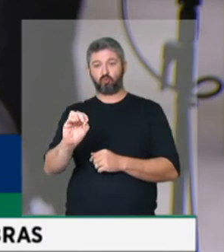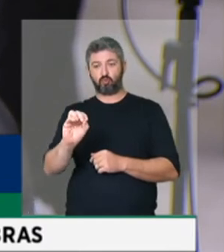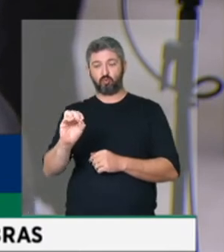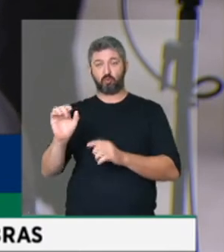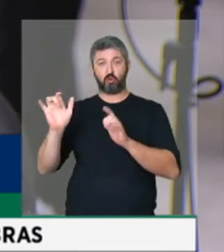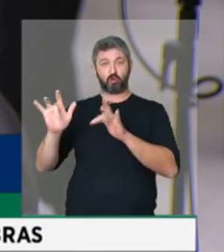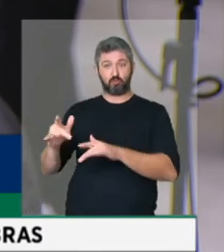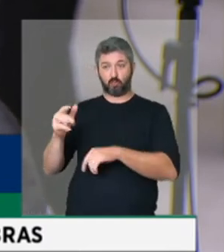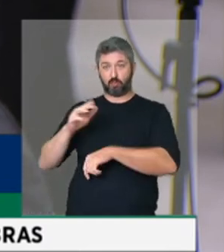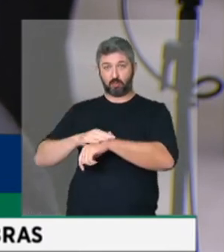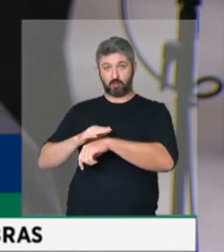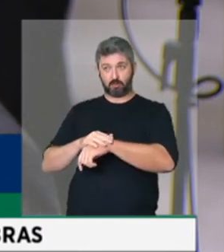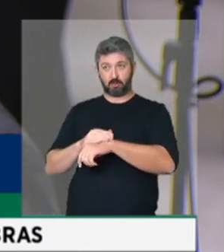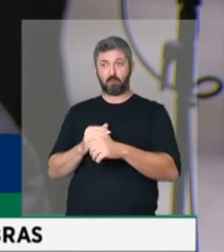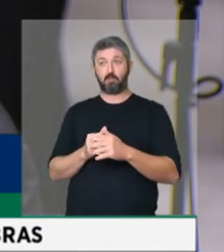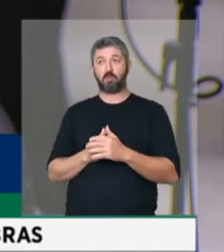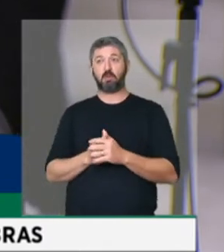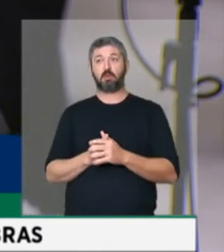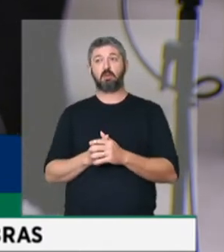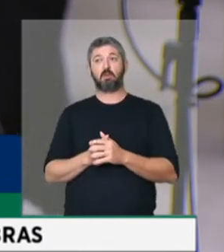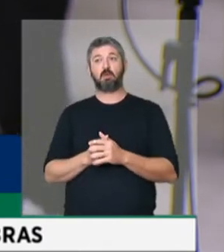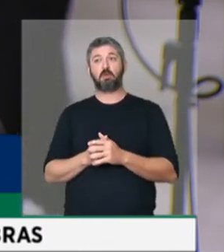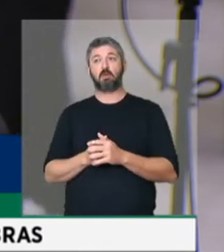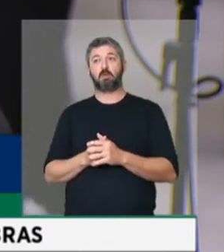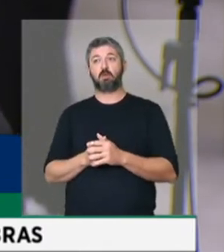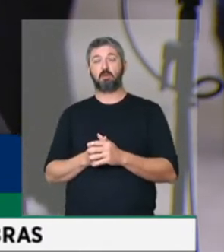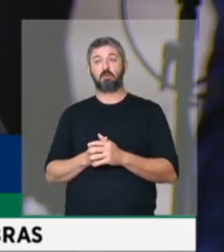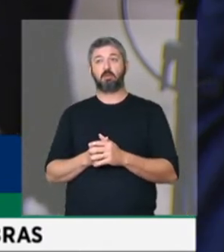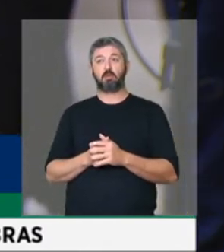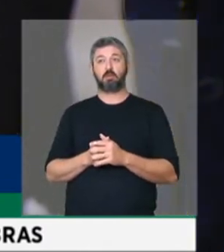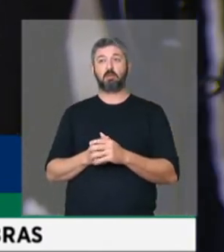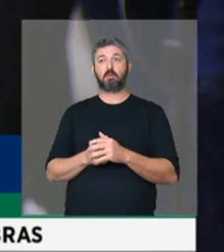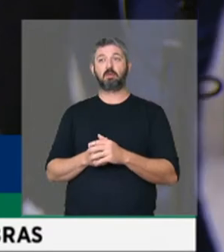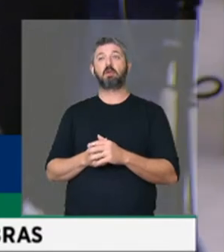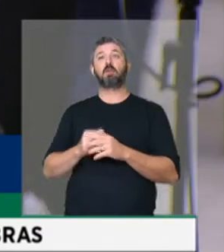OS AVULSOS. NESSE TEMPO QUE ME RESTA DE QUESTÃO DE ORDEM, ADENSANDO OS ELEMENTOS QUE EU